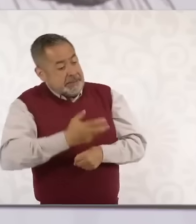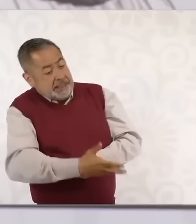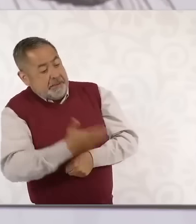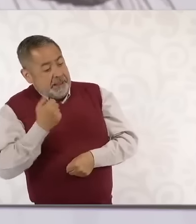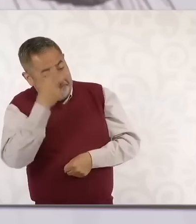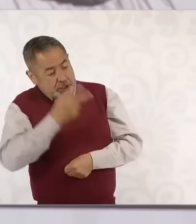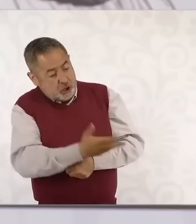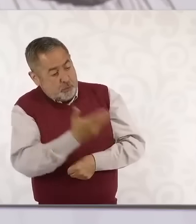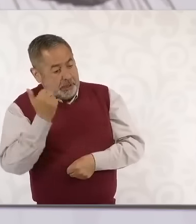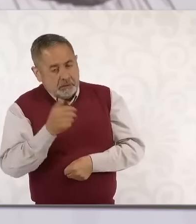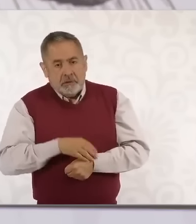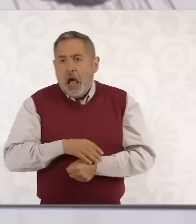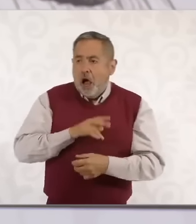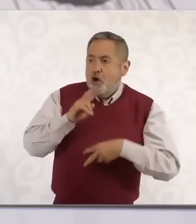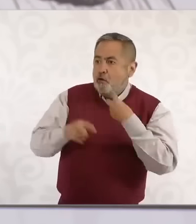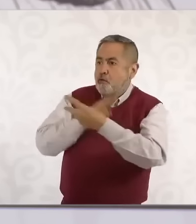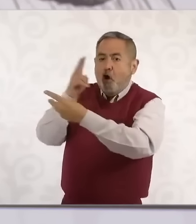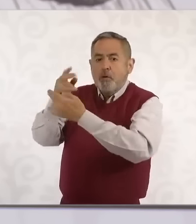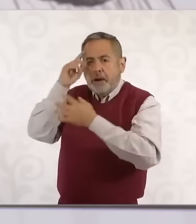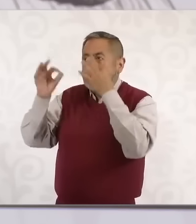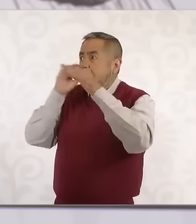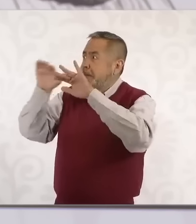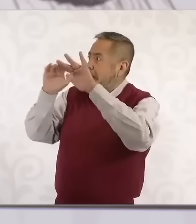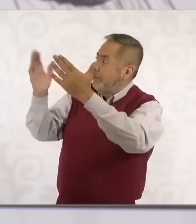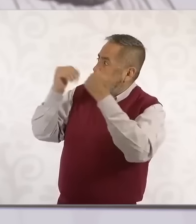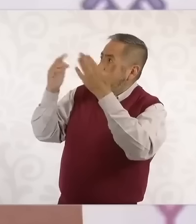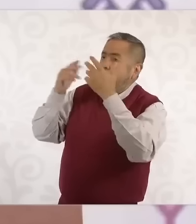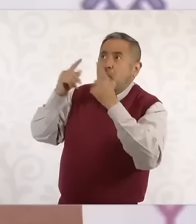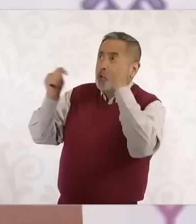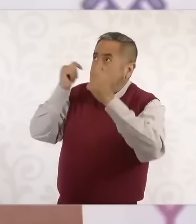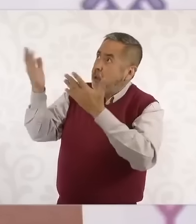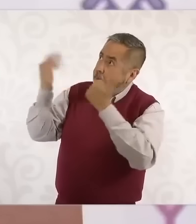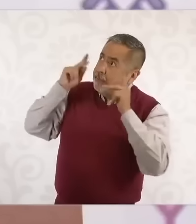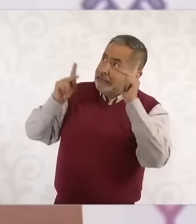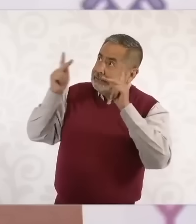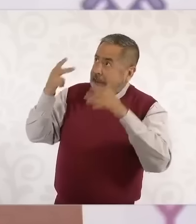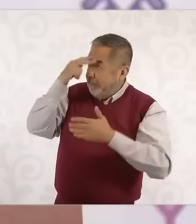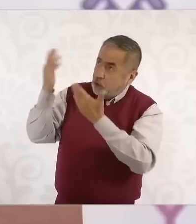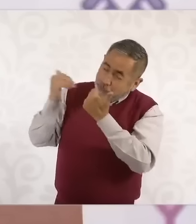pues traer más turismo al país. estas ferias van personas dedicadas al turismo,